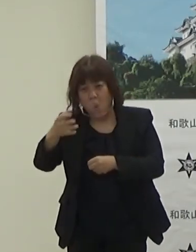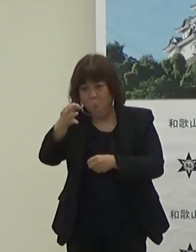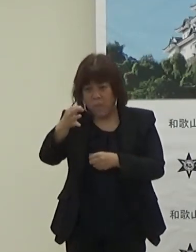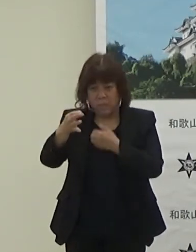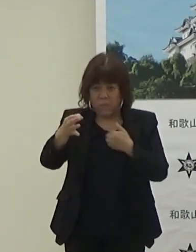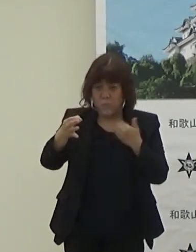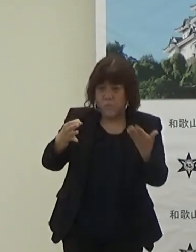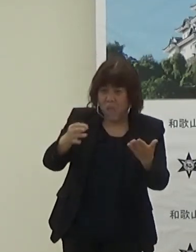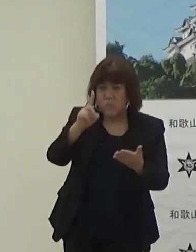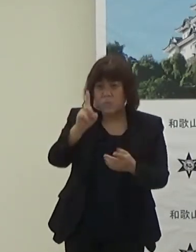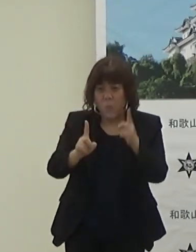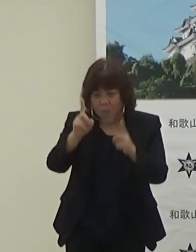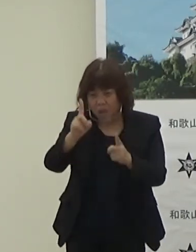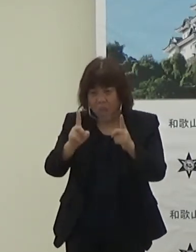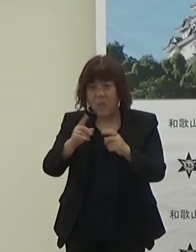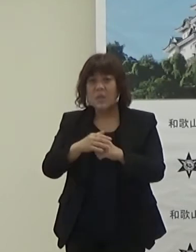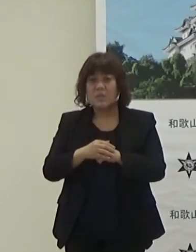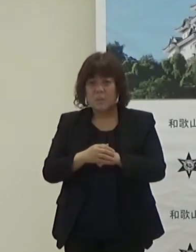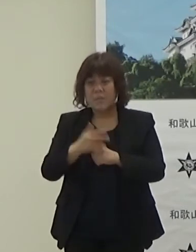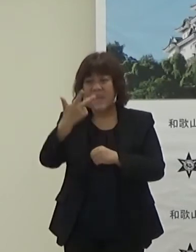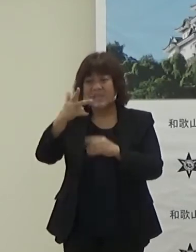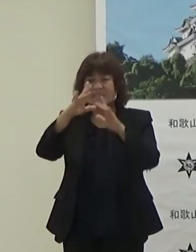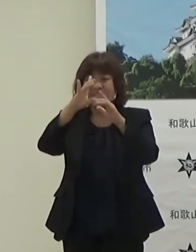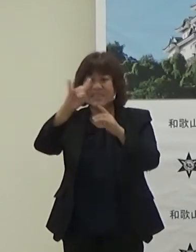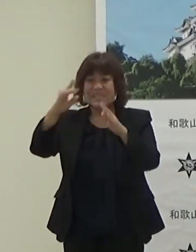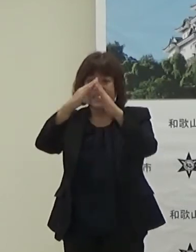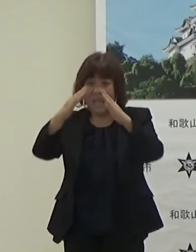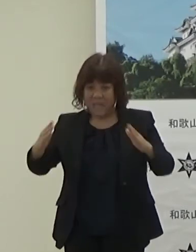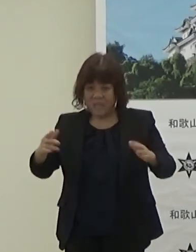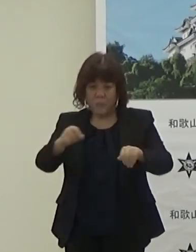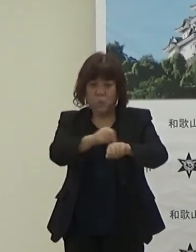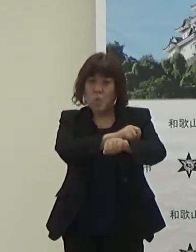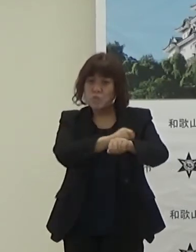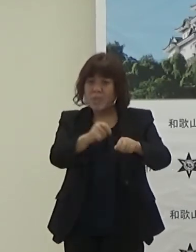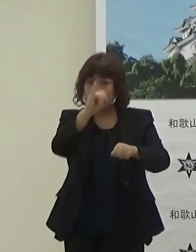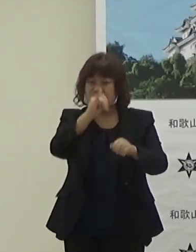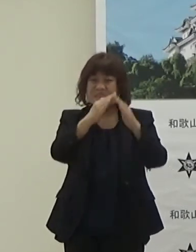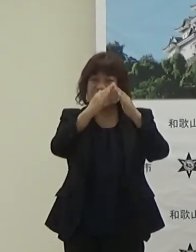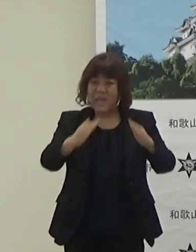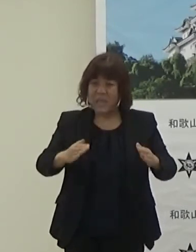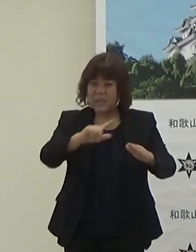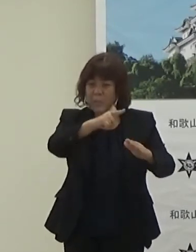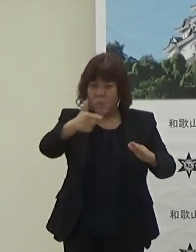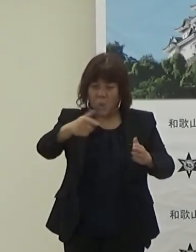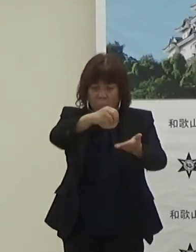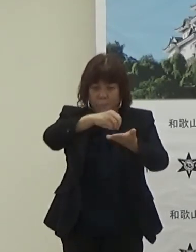それは同じように市議会の 方でもこの前特別委員会等 でいただいてきました